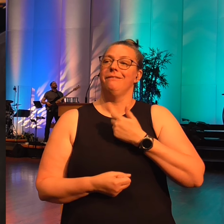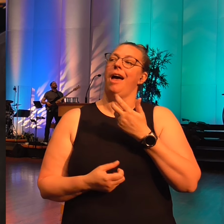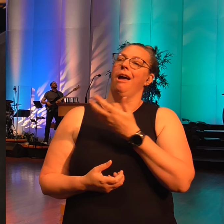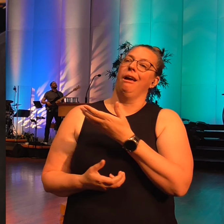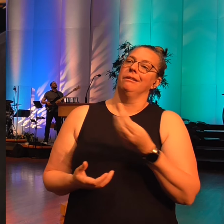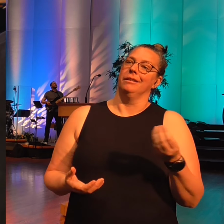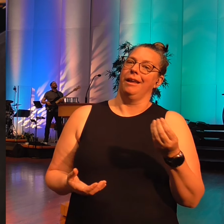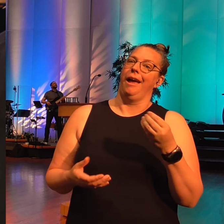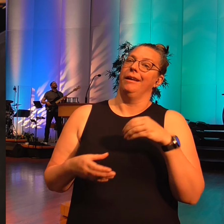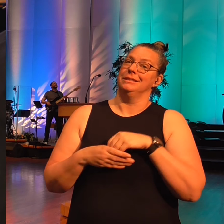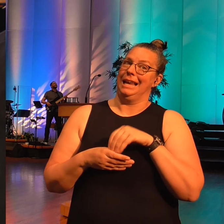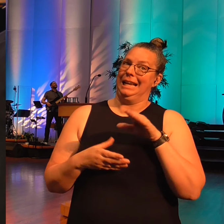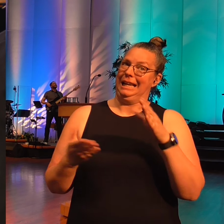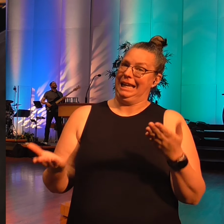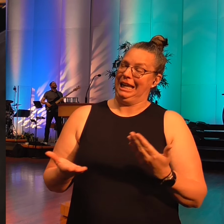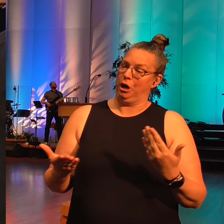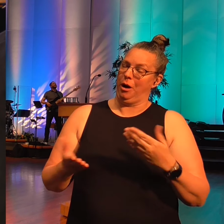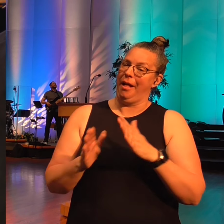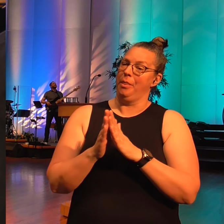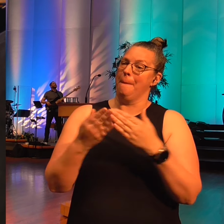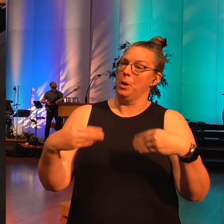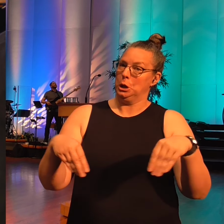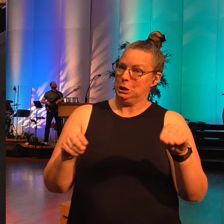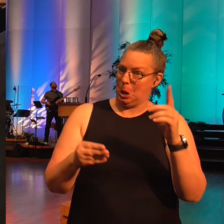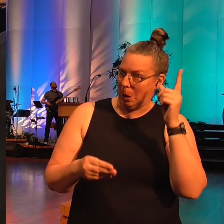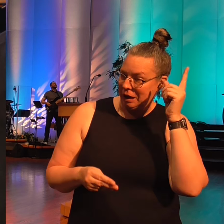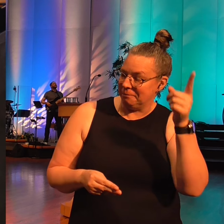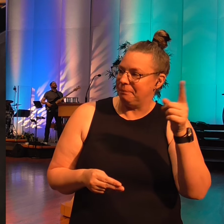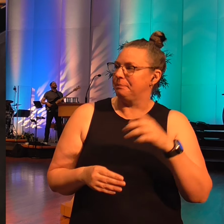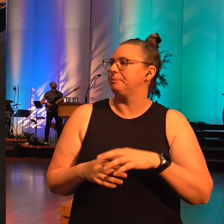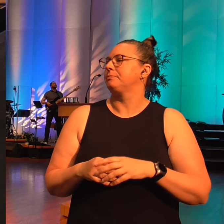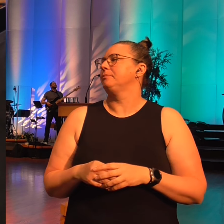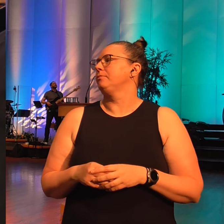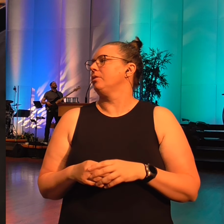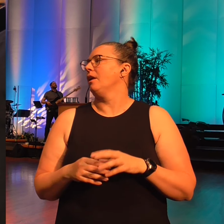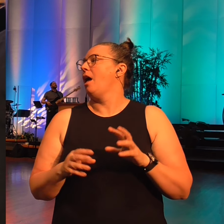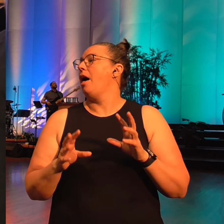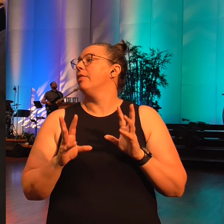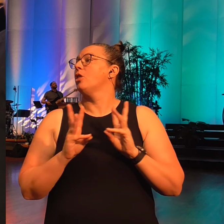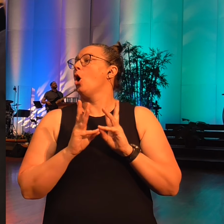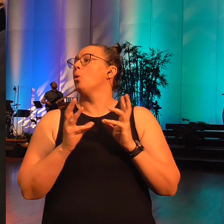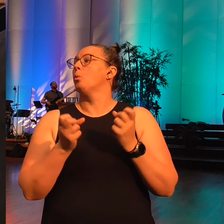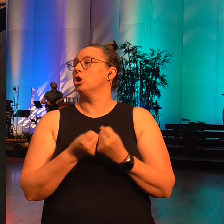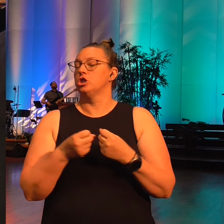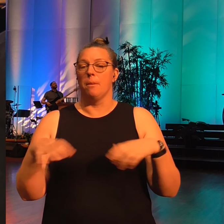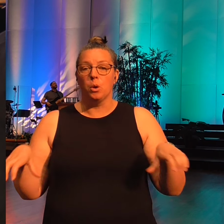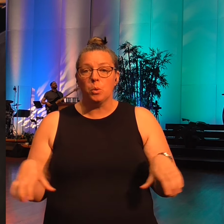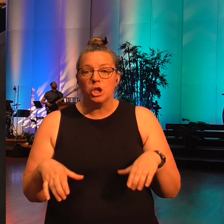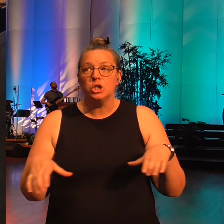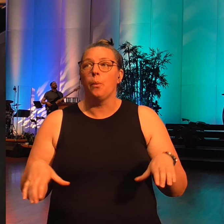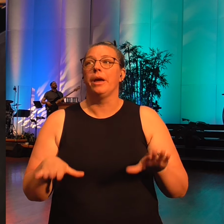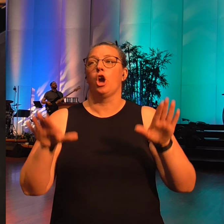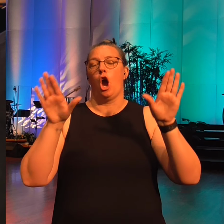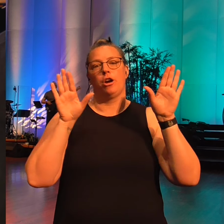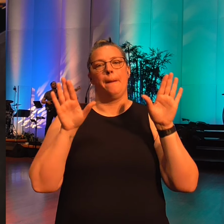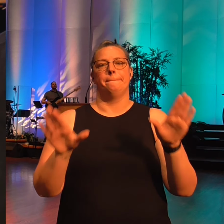ubicado en su librería Y los talleres que hemos estado haciendo son simplemente increíbles La